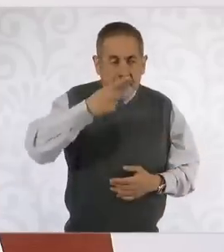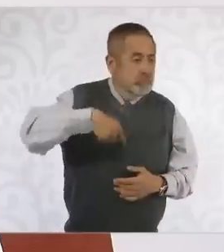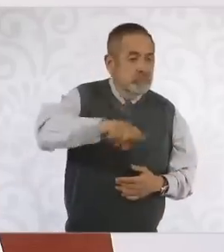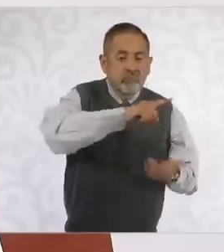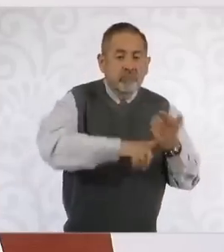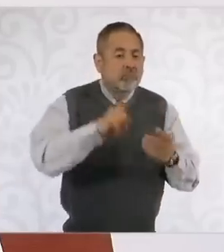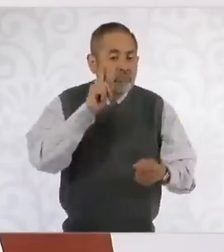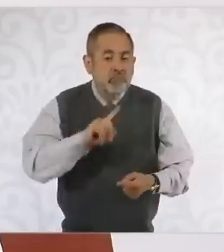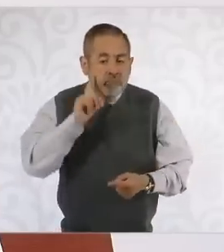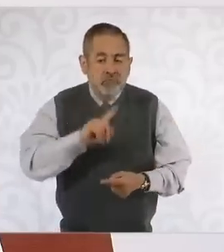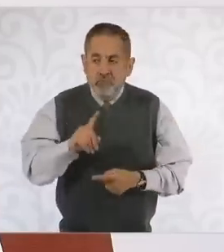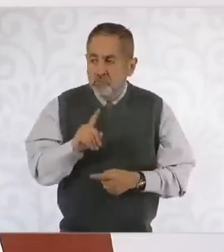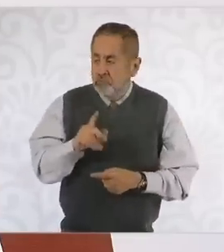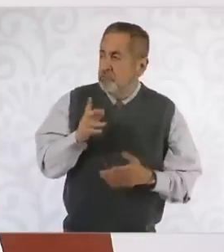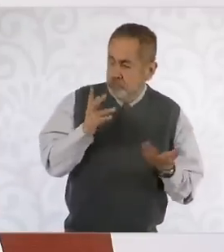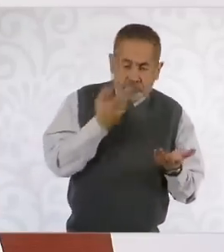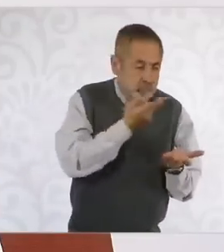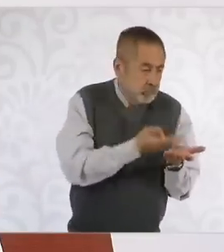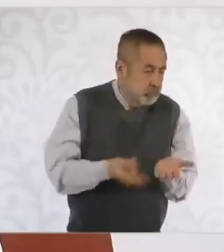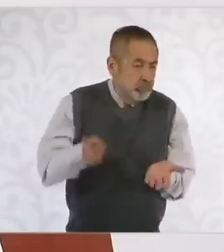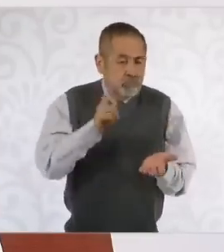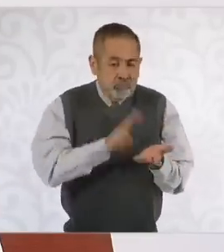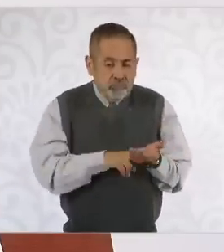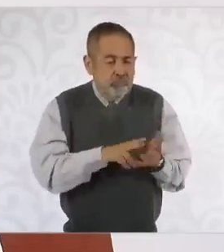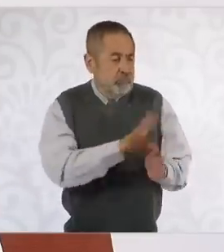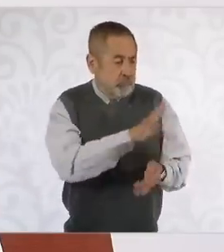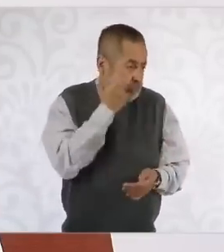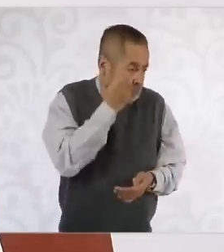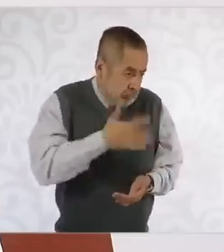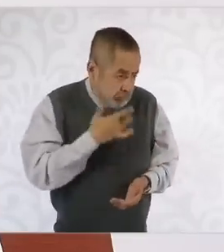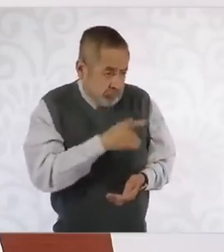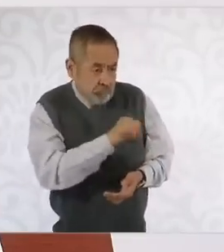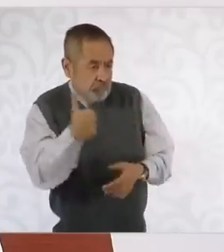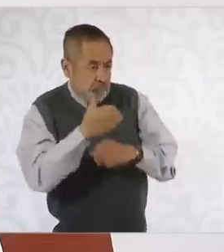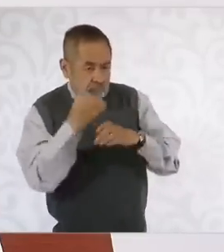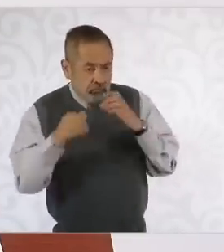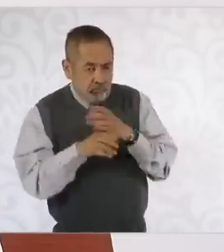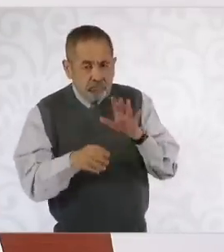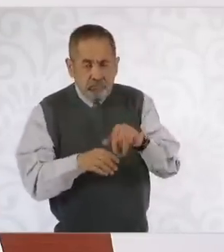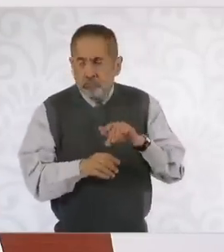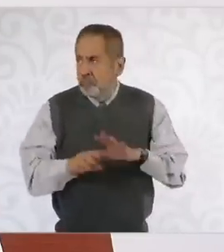puedan dedicarse a otras tareas si así lo desean y que puedan dejar a sus hijos en un